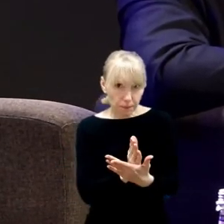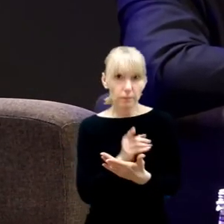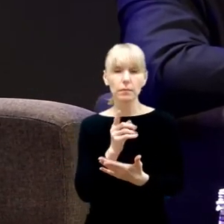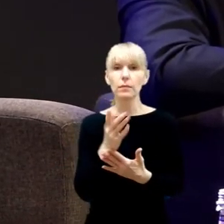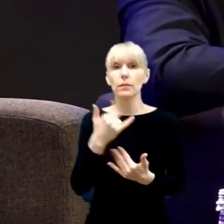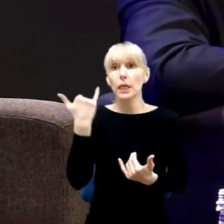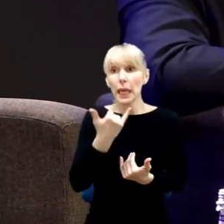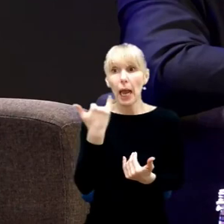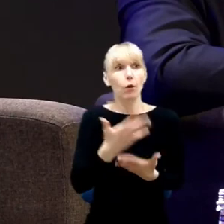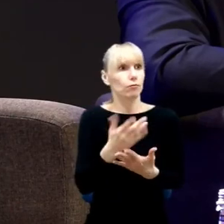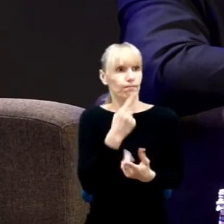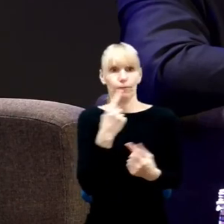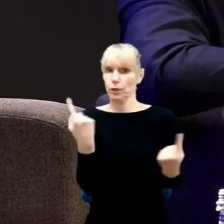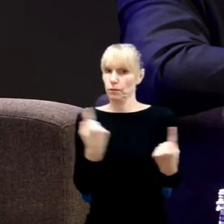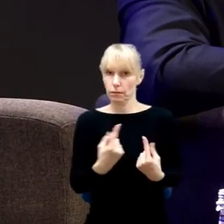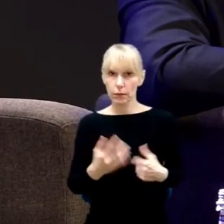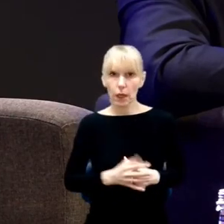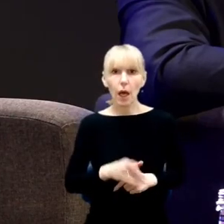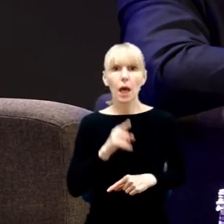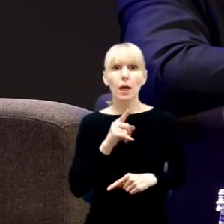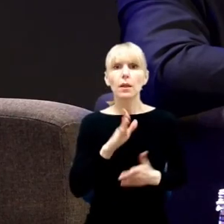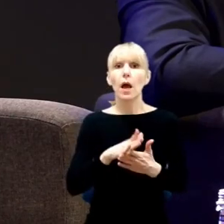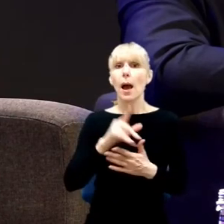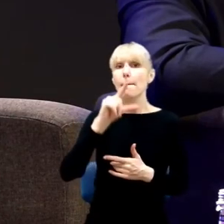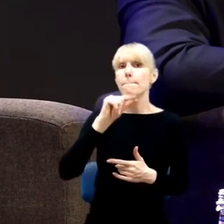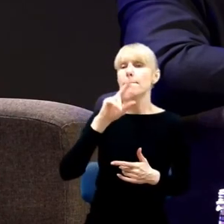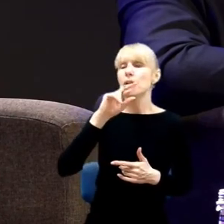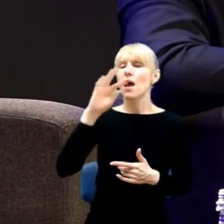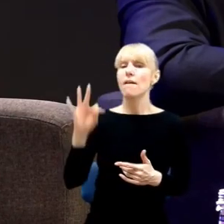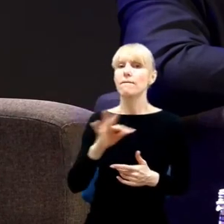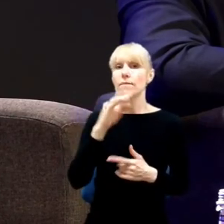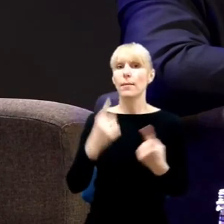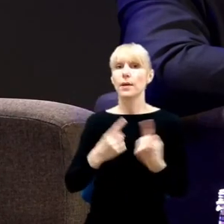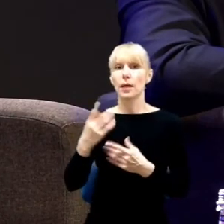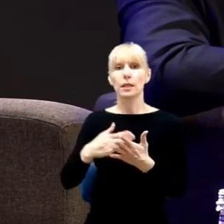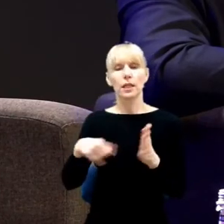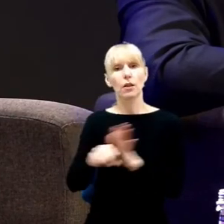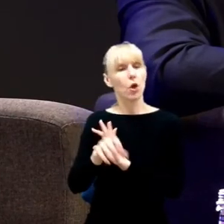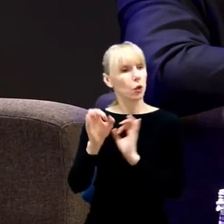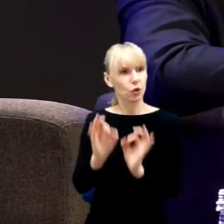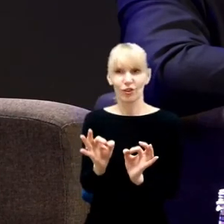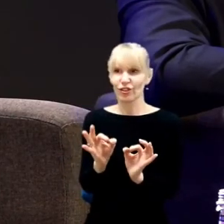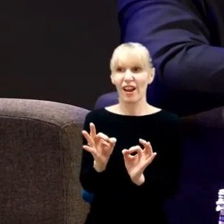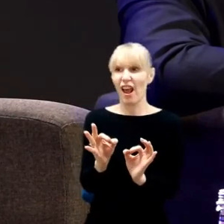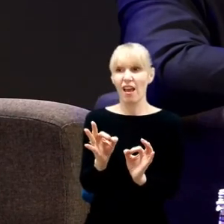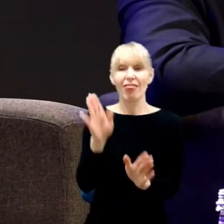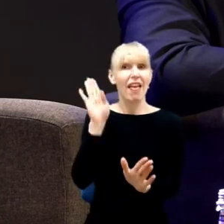natomiast prefabrykacja do dzisiaj nie była najtańsza. I to jest ten element, szczególnie wtedy, kiedy